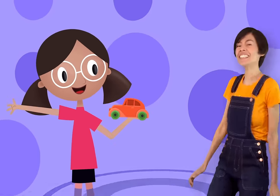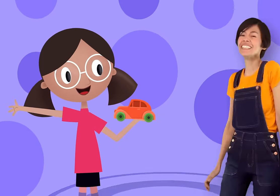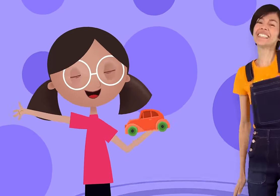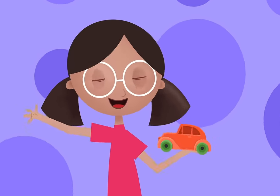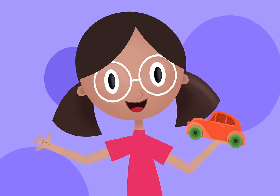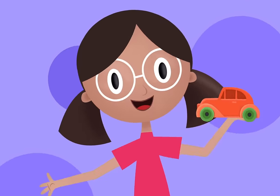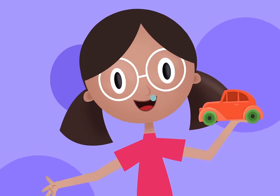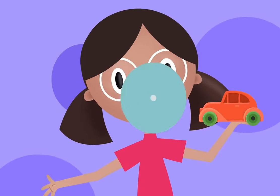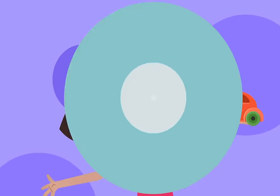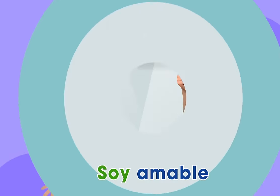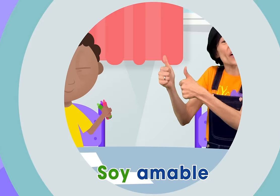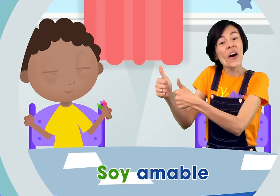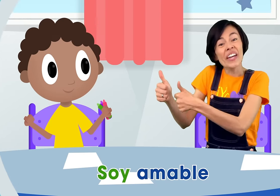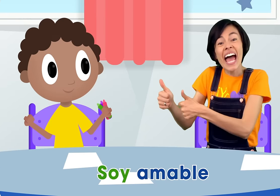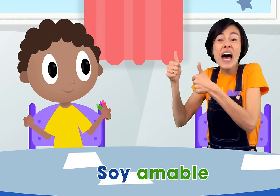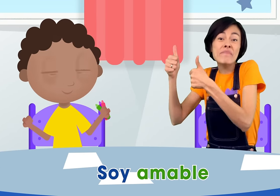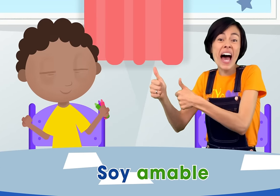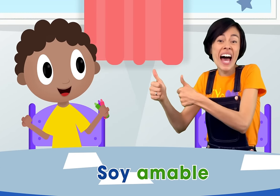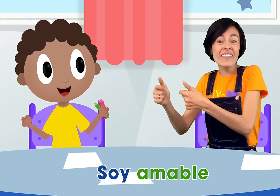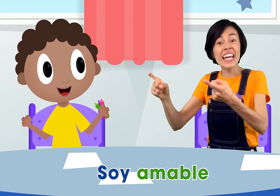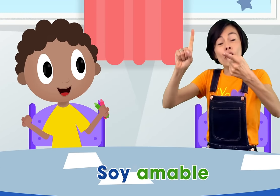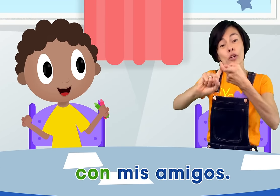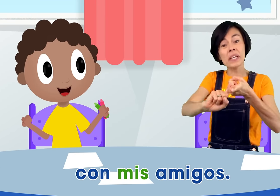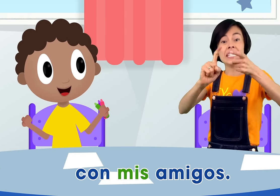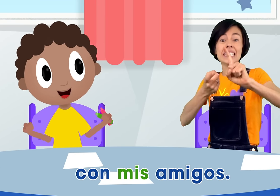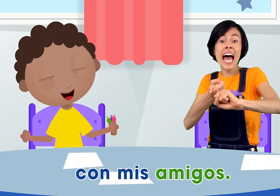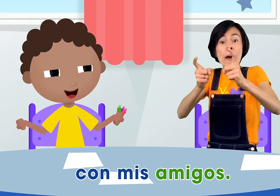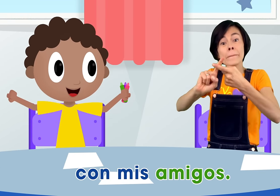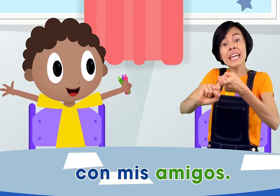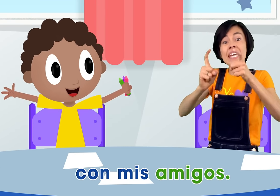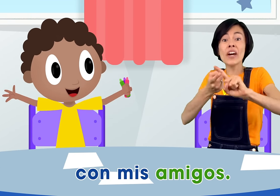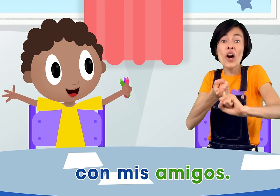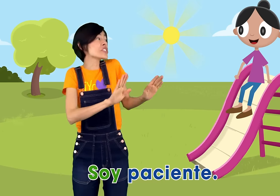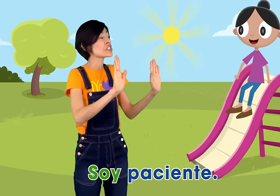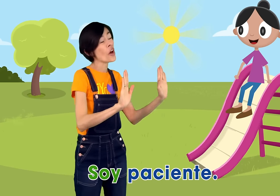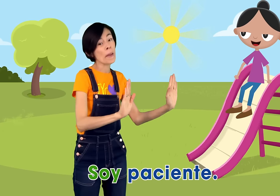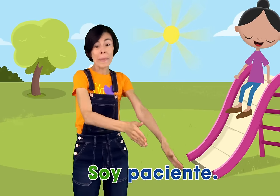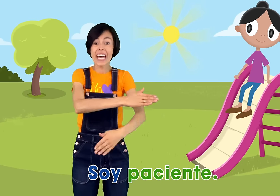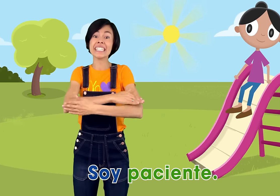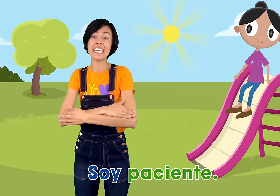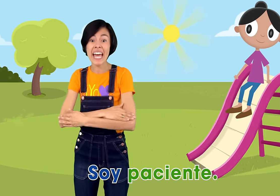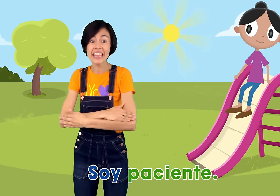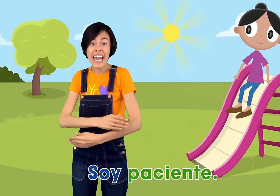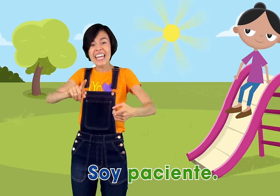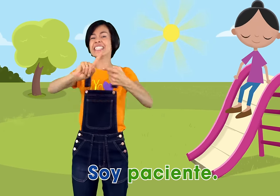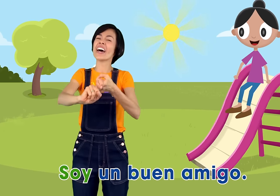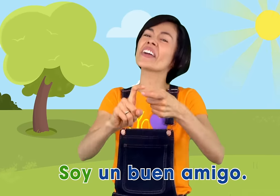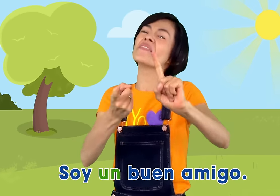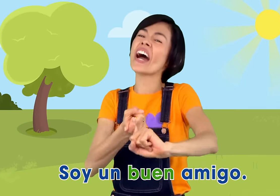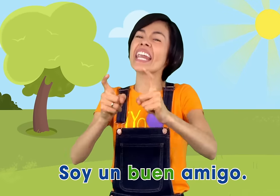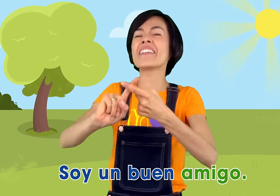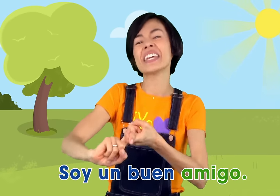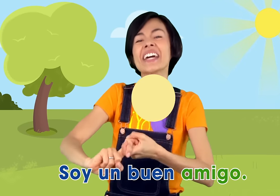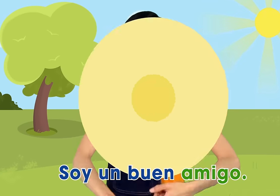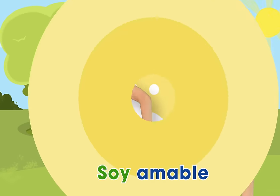Soy paciente. Soy un buen amigo. “Muchas gracias” yo te digo. También digo “por favor”. Si uso palabras amables todo es mucho mejor.